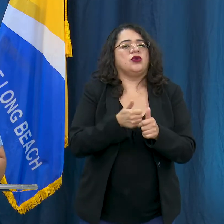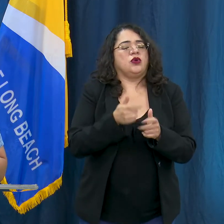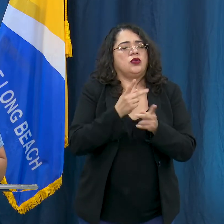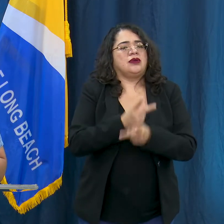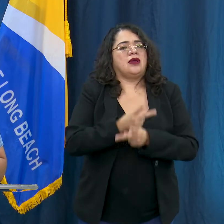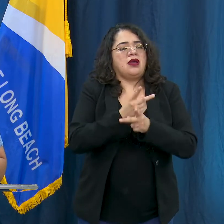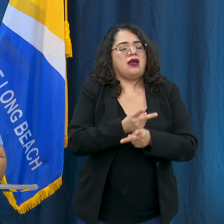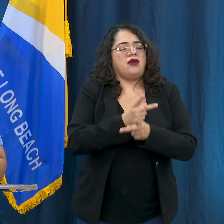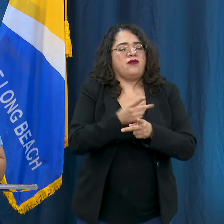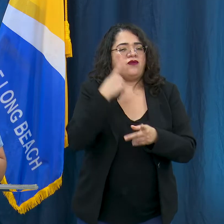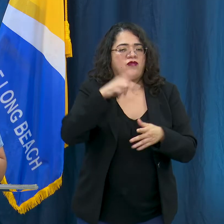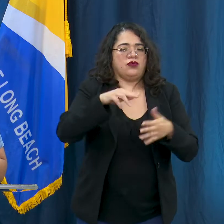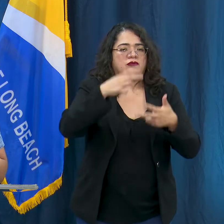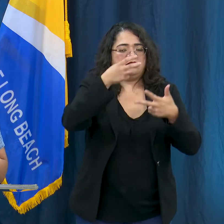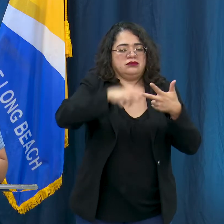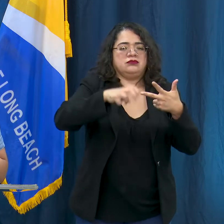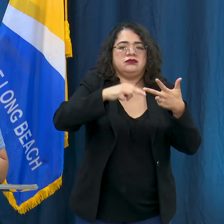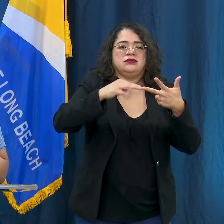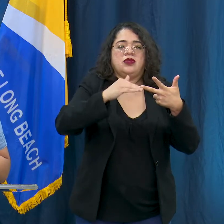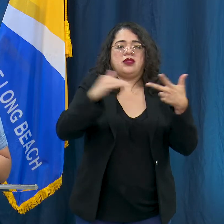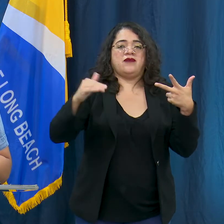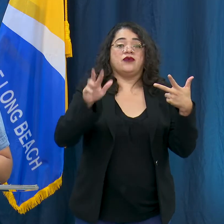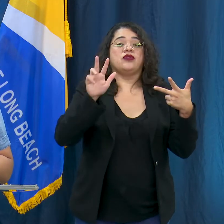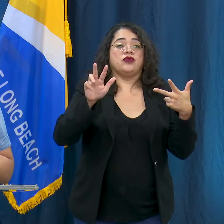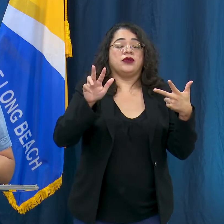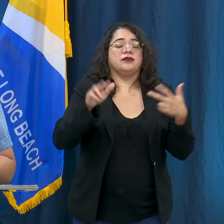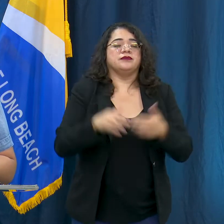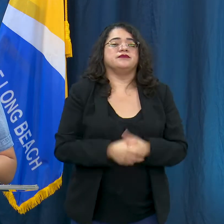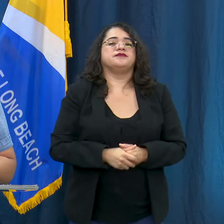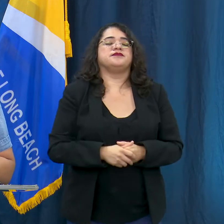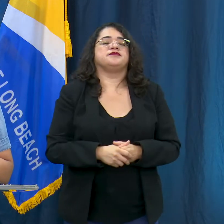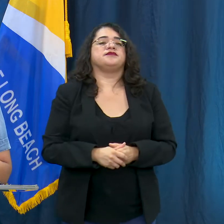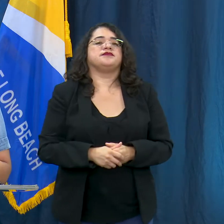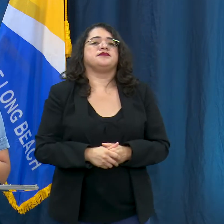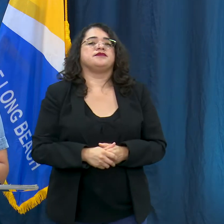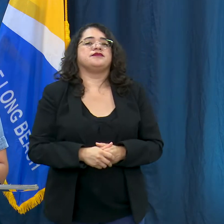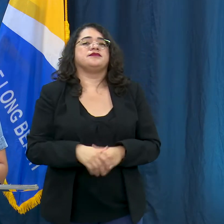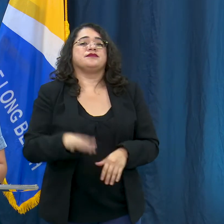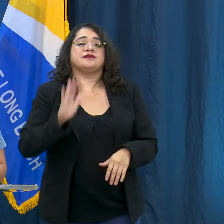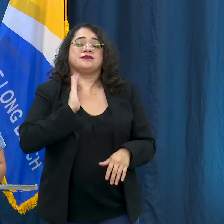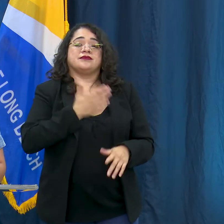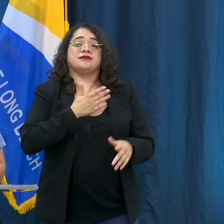en la tercera tapa algunos otros datos que nos yo nestra director 'days del